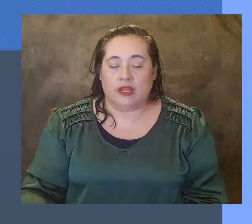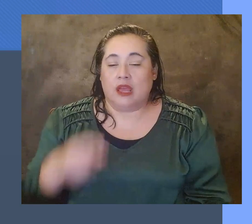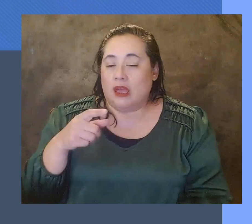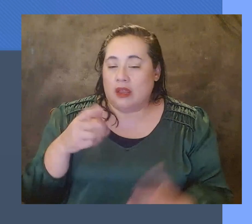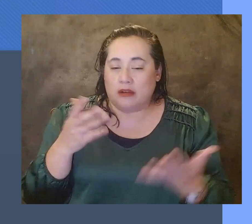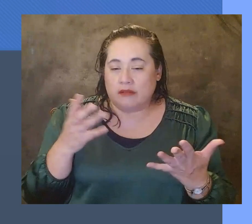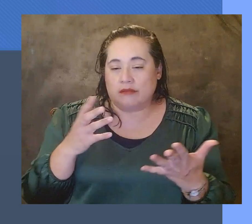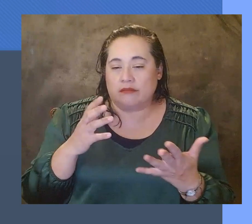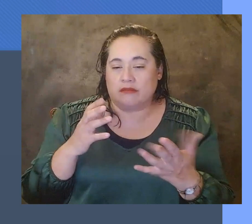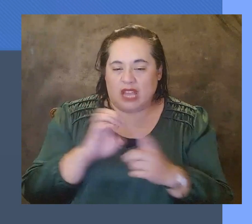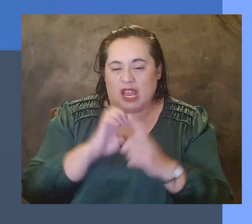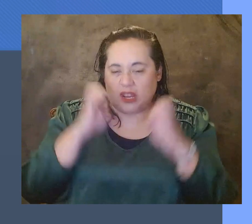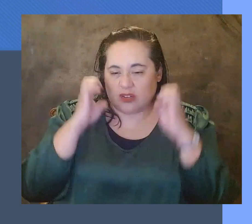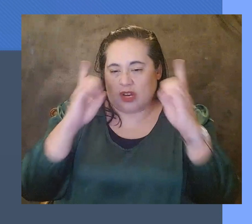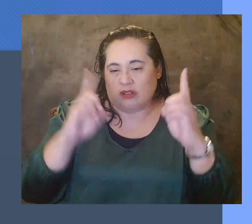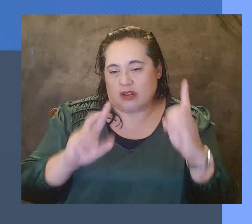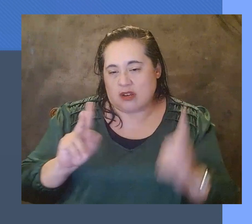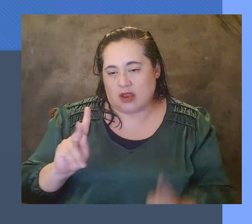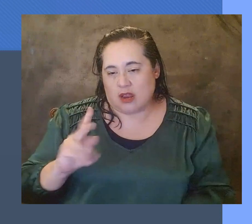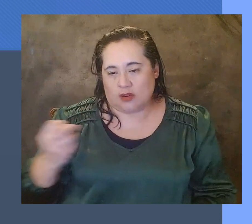en entornos educativos k12.